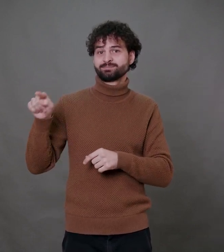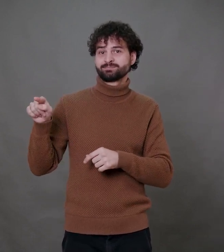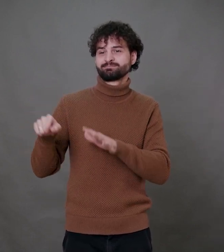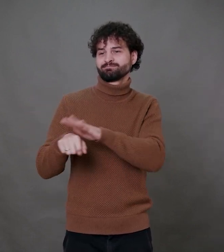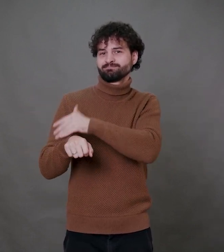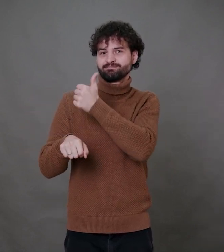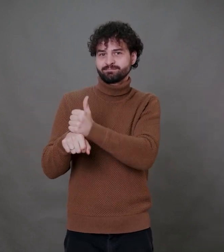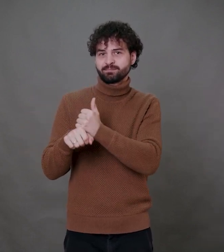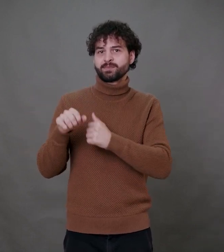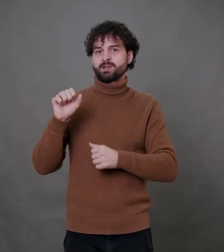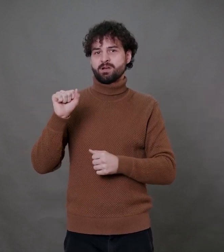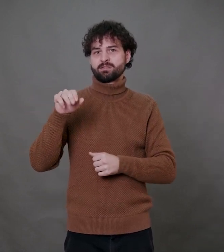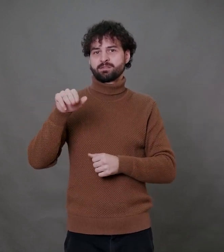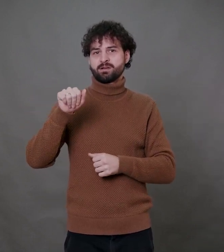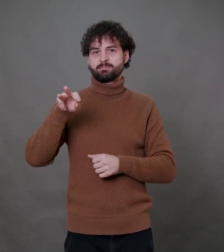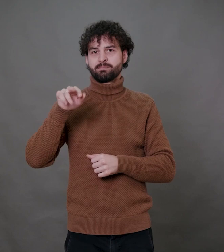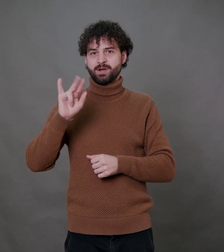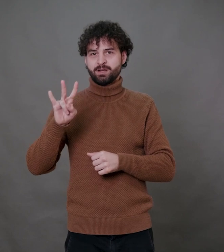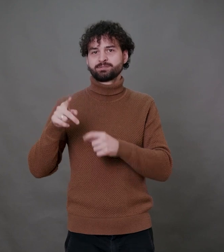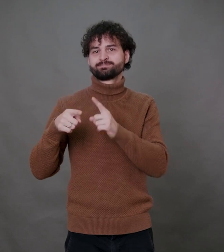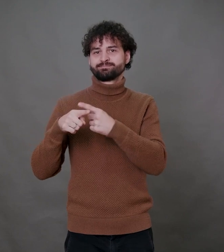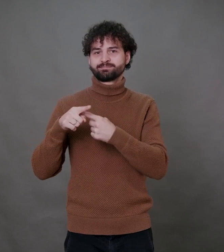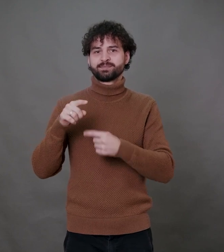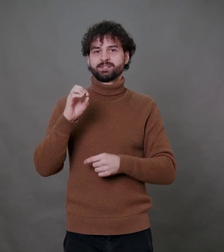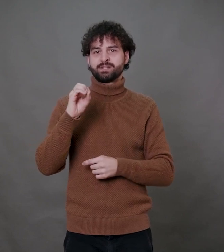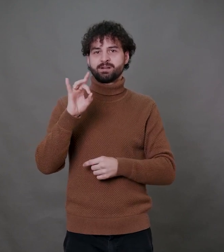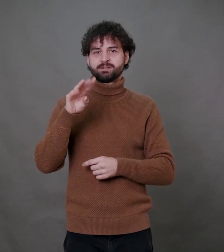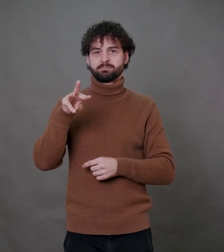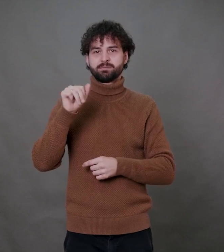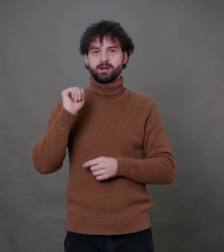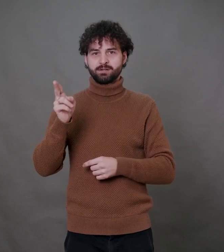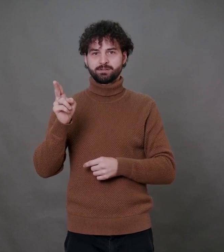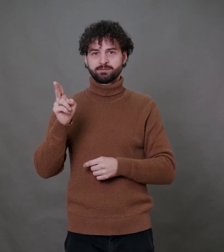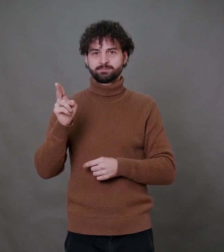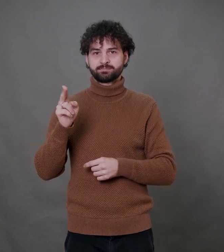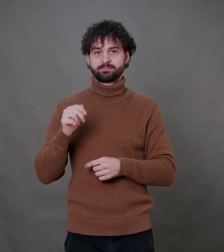Ими командовал атаман Ермак.